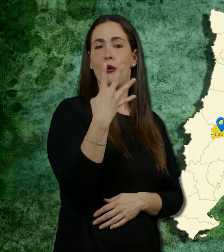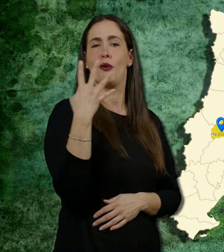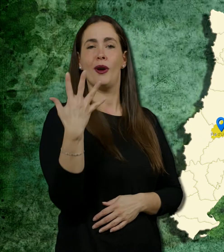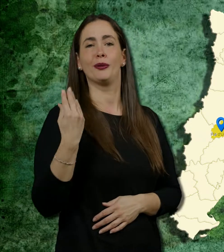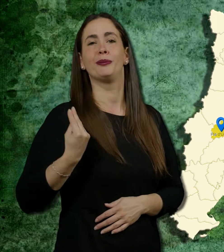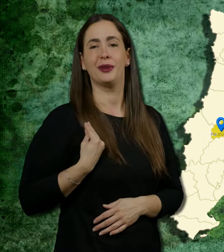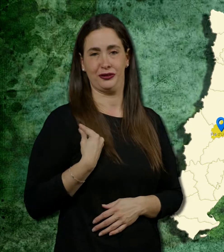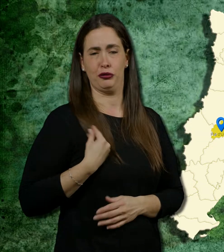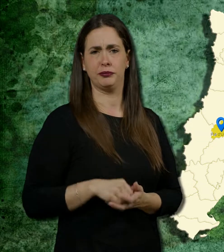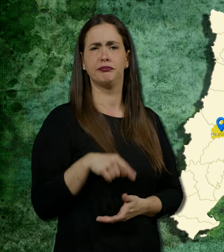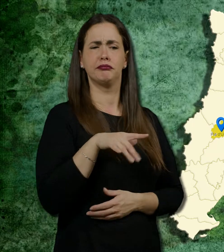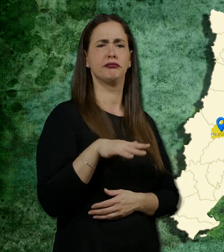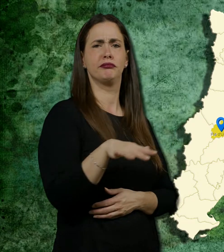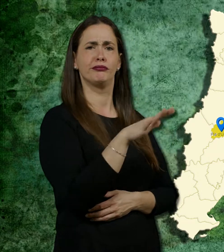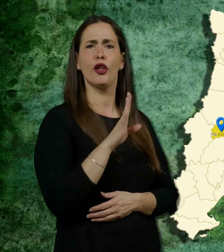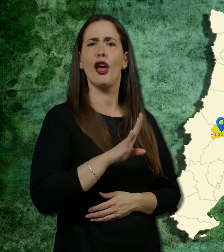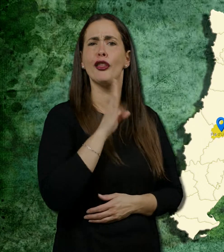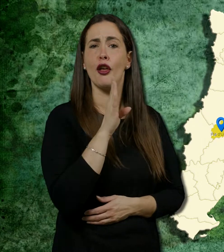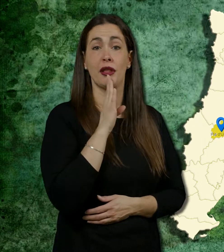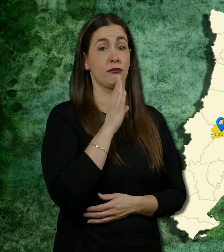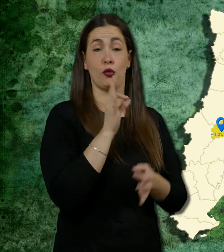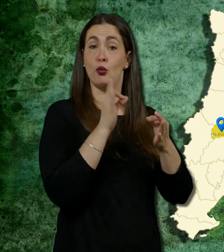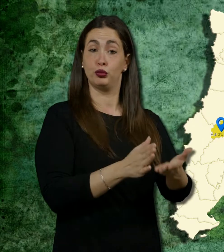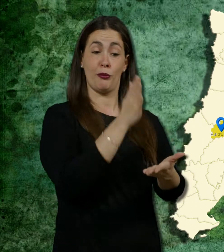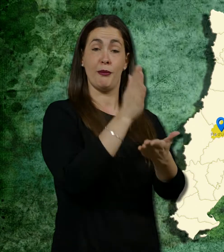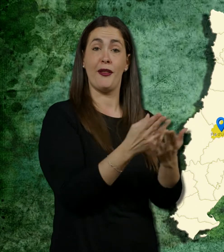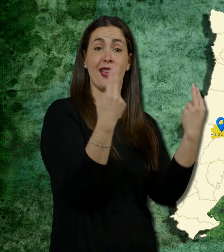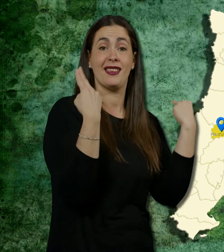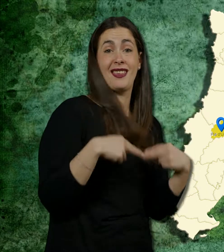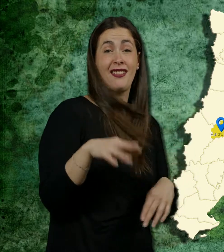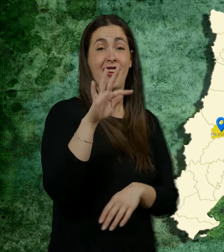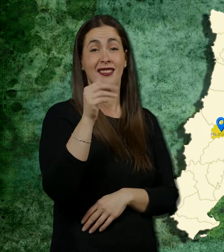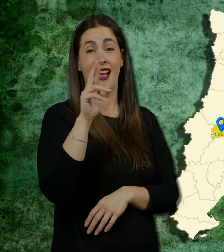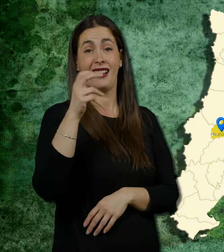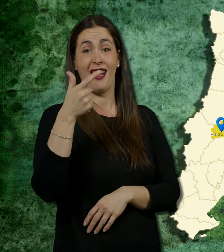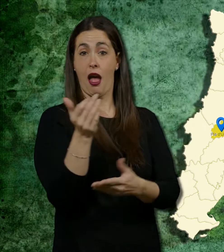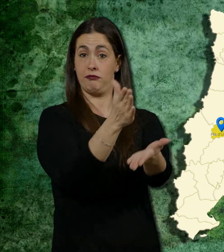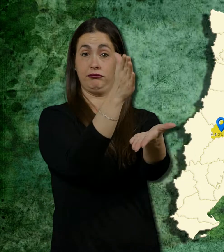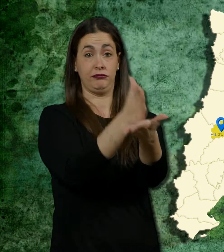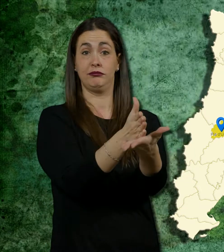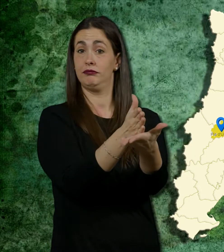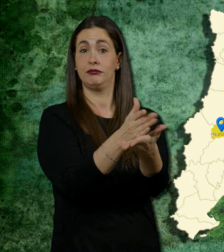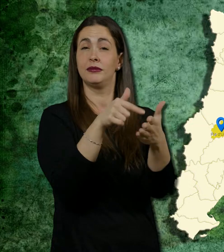Població: 14.545 habitants. Destacat: